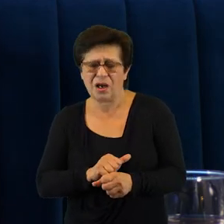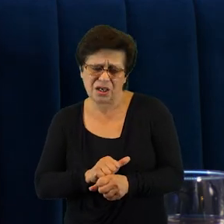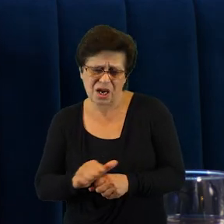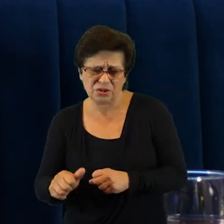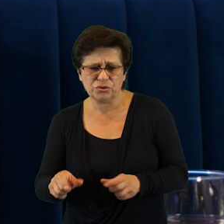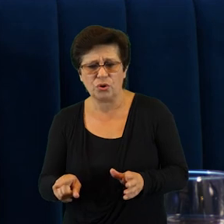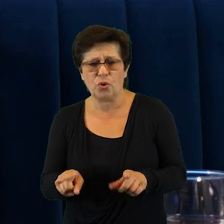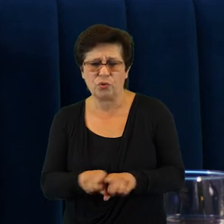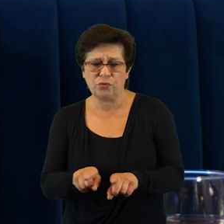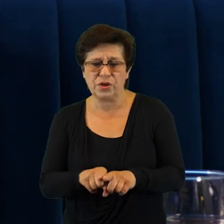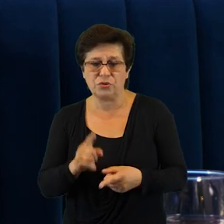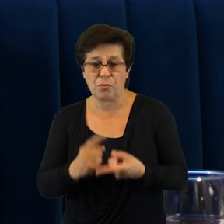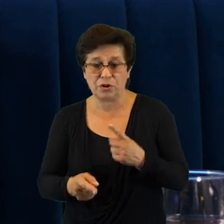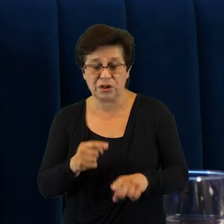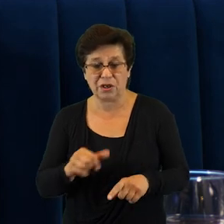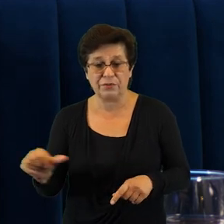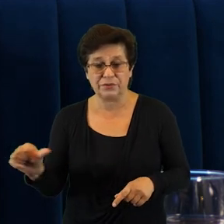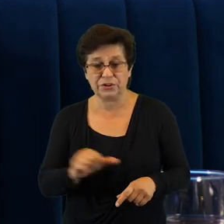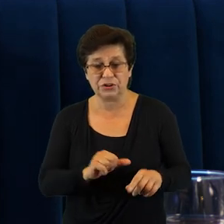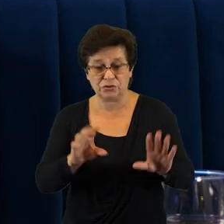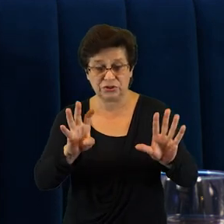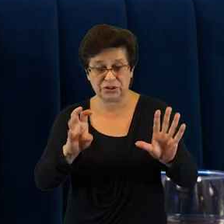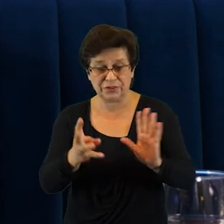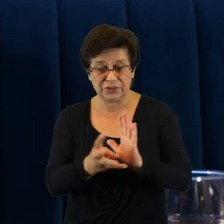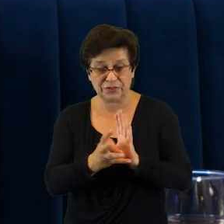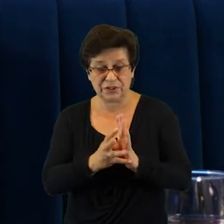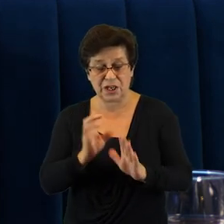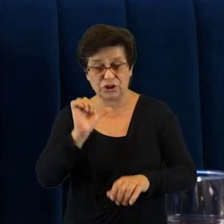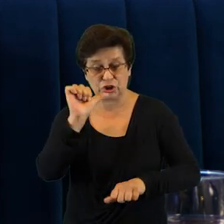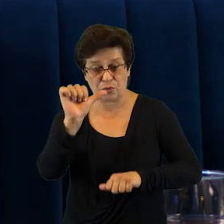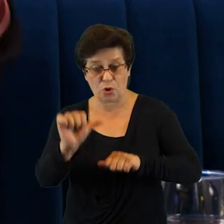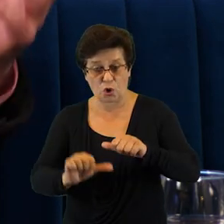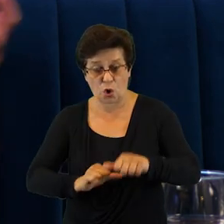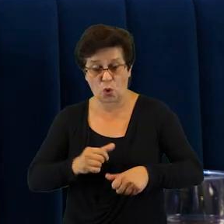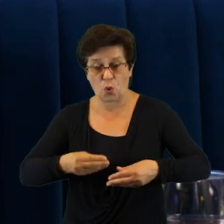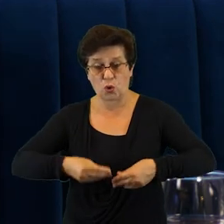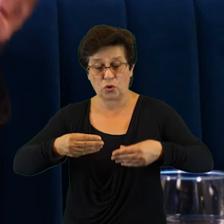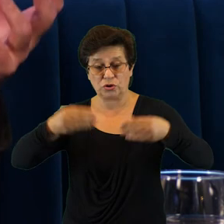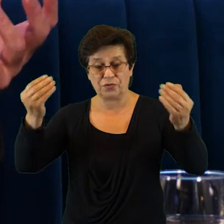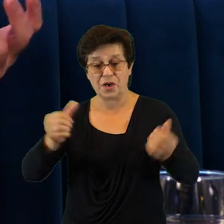Otóż kiedy w 1919 roku rozwija się już polski parlament,